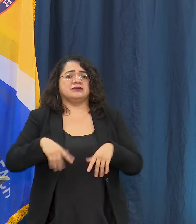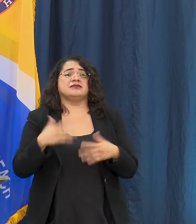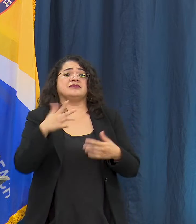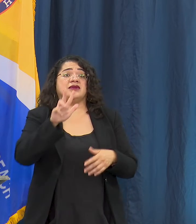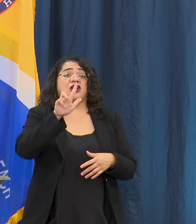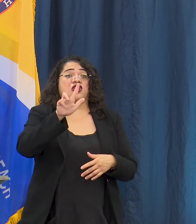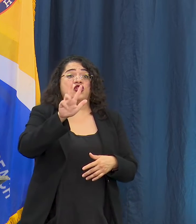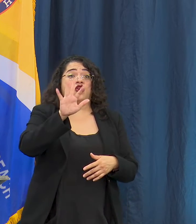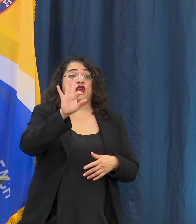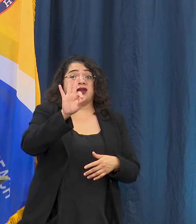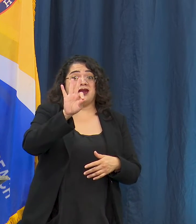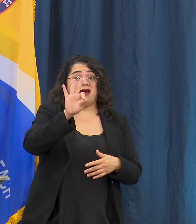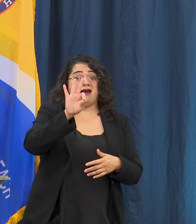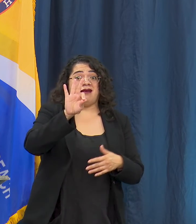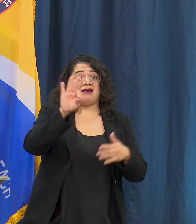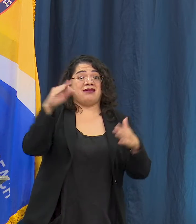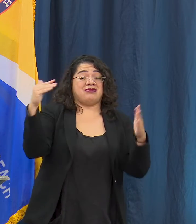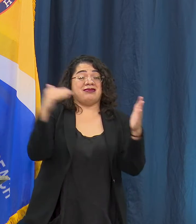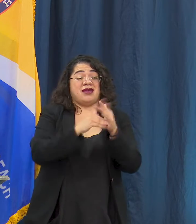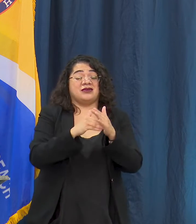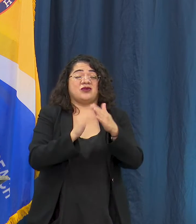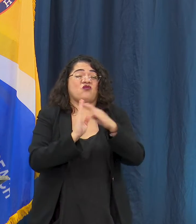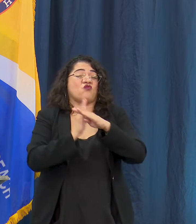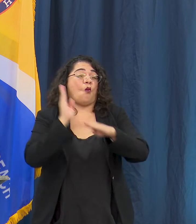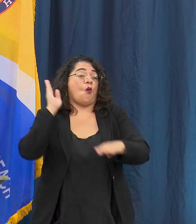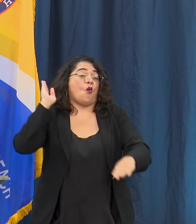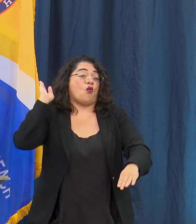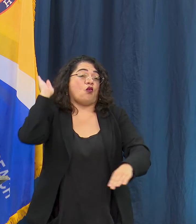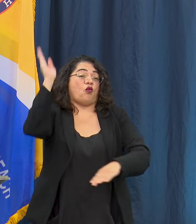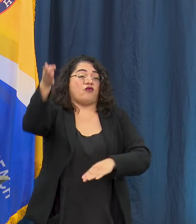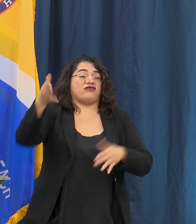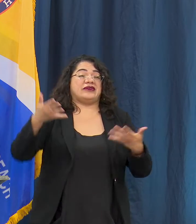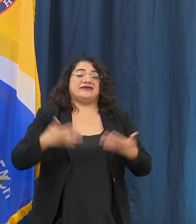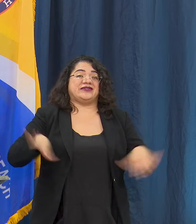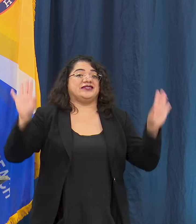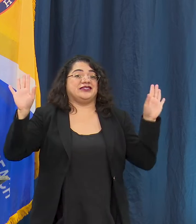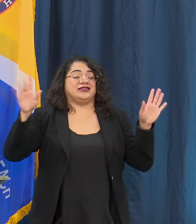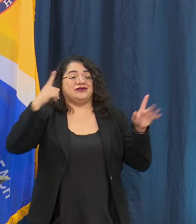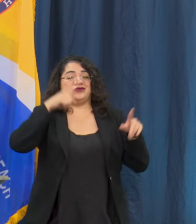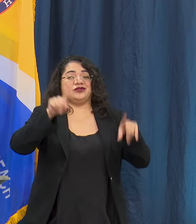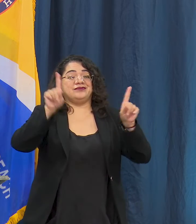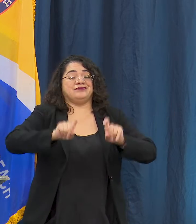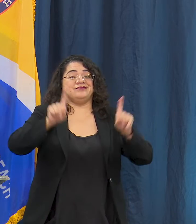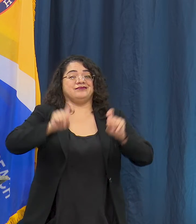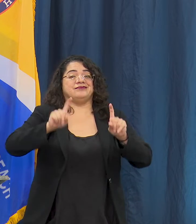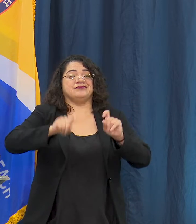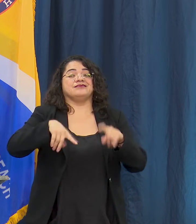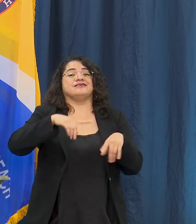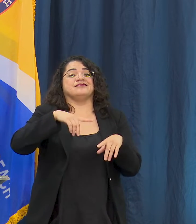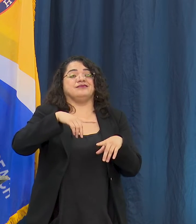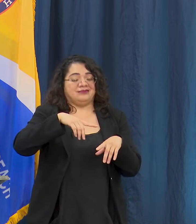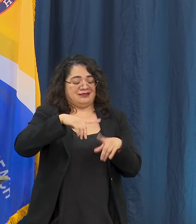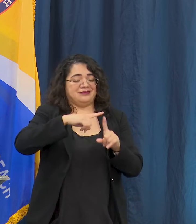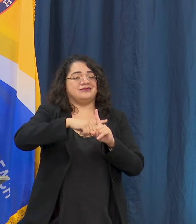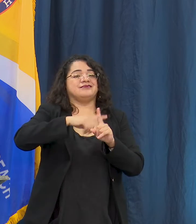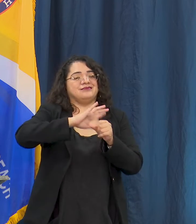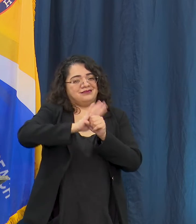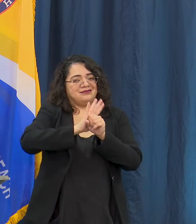Ava mil pruebas de Co de coronavirus cierto sitios recuerden casey ciertos